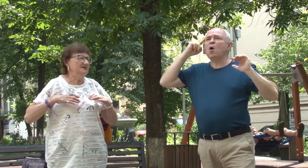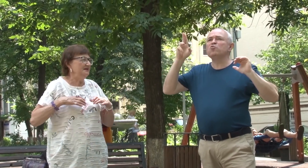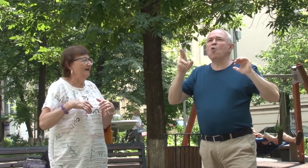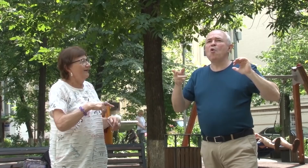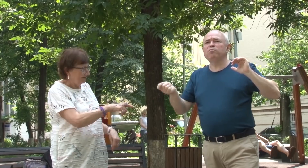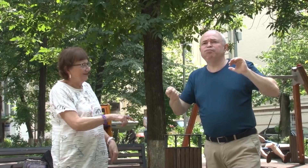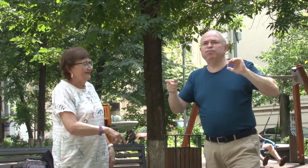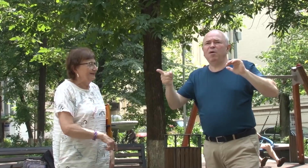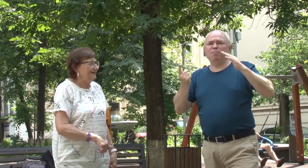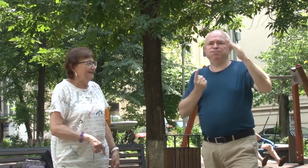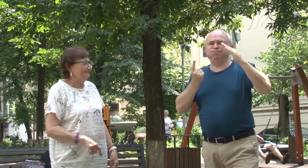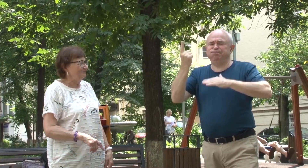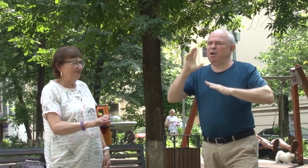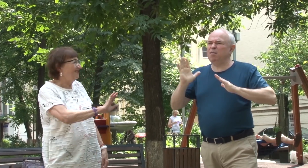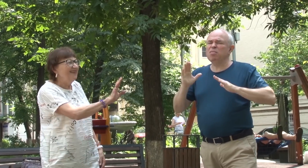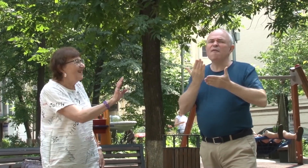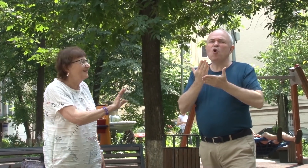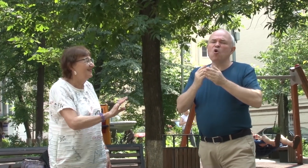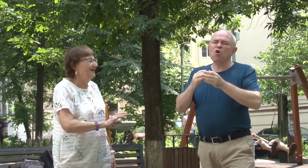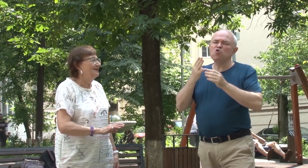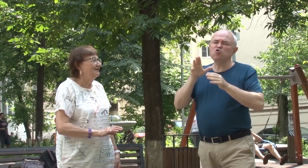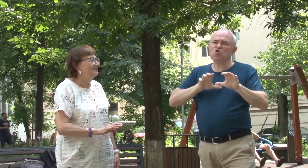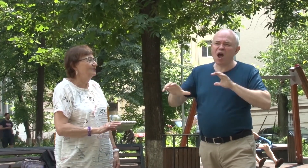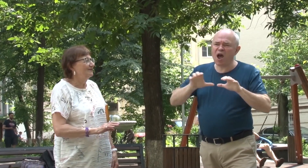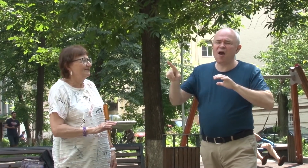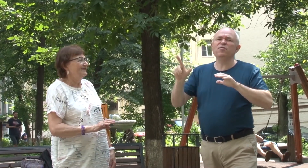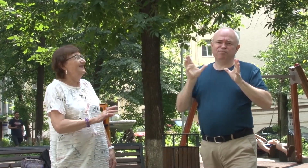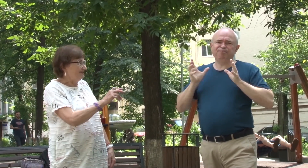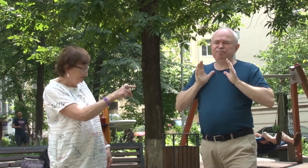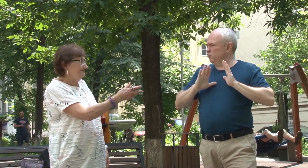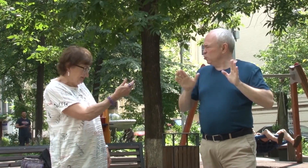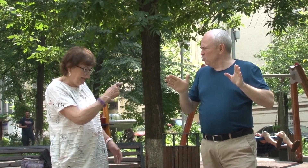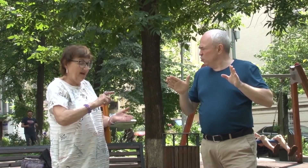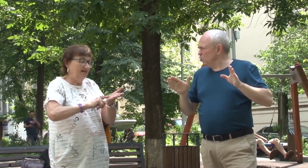Хотя были мифы, что они наживаются на этом. Это их шефы хорошо жили…